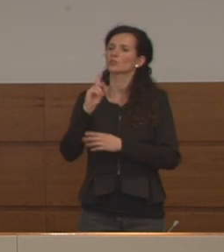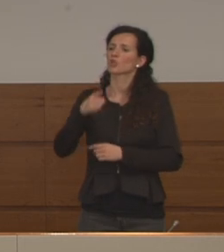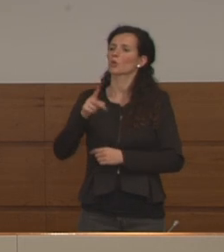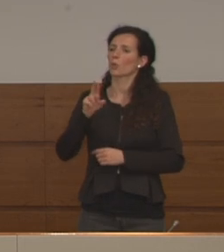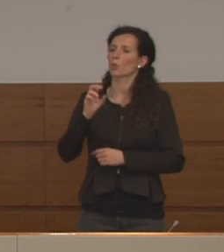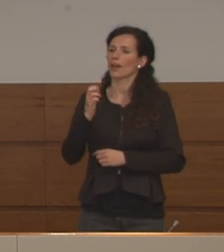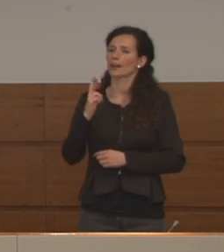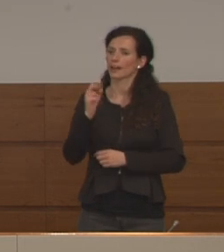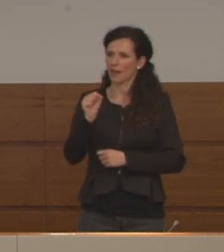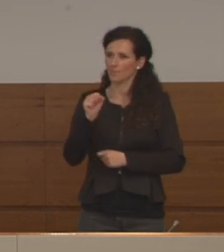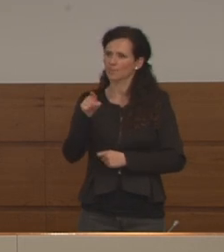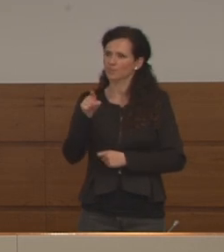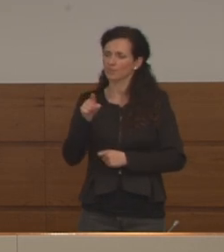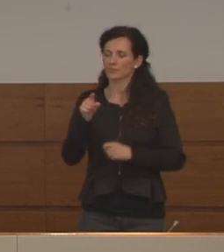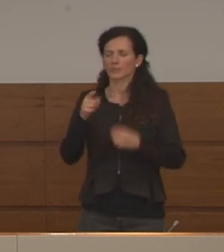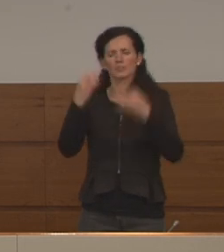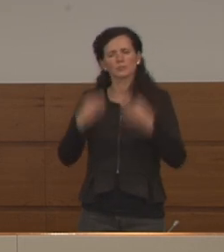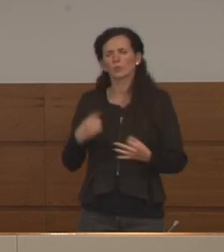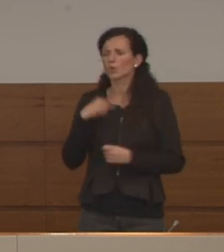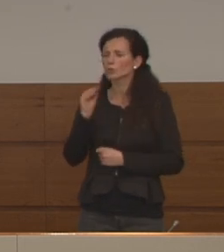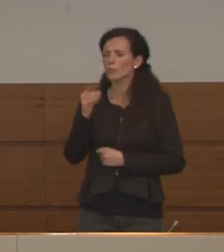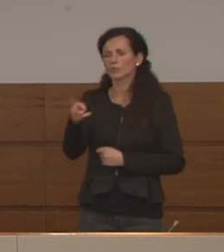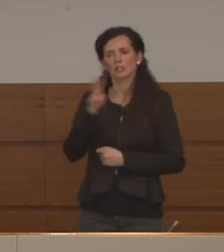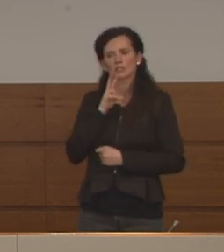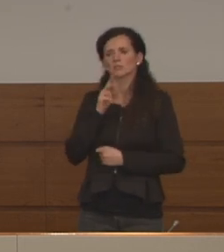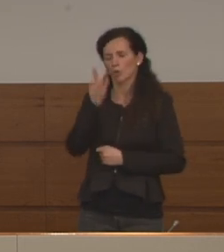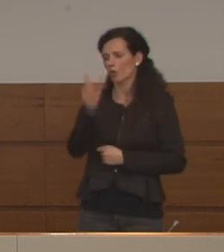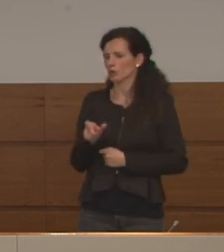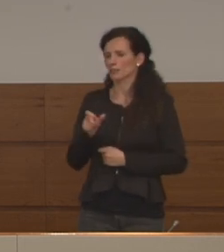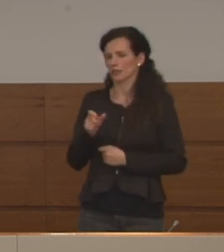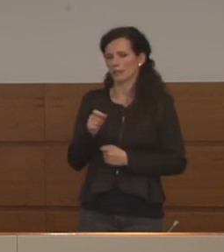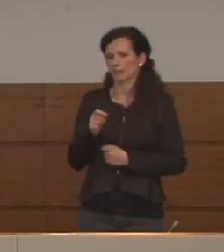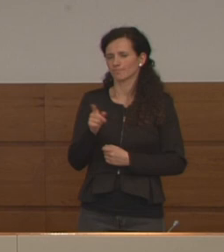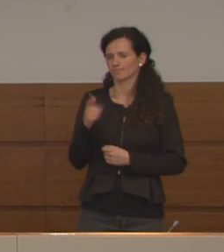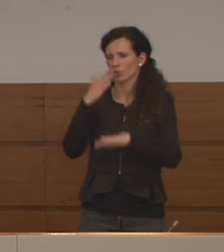indicata per rispondere a questa domanda. Di tutti i numeri nel mondo quello che